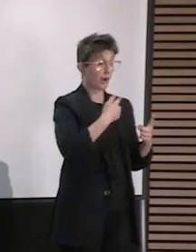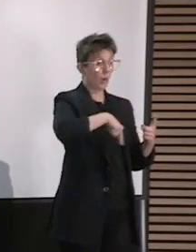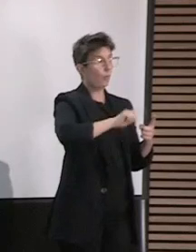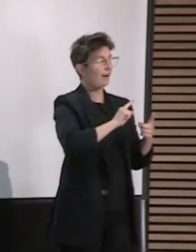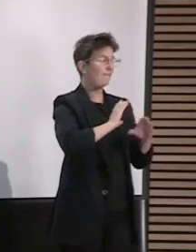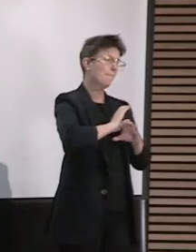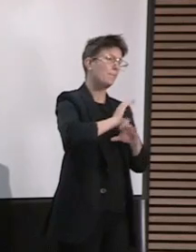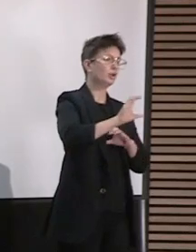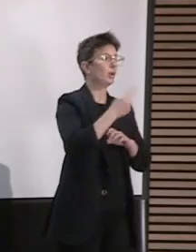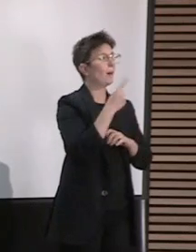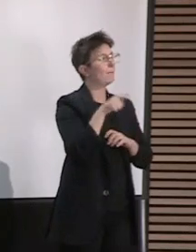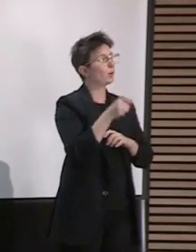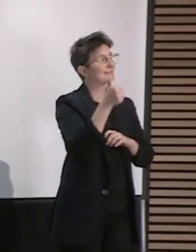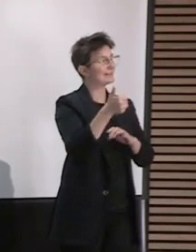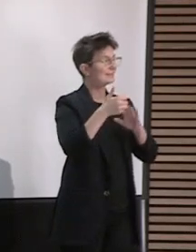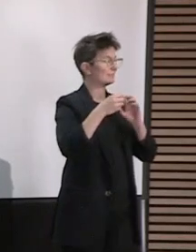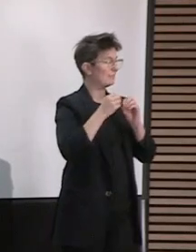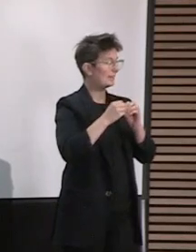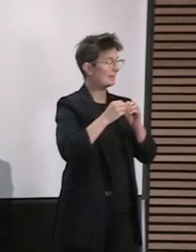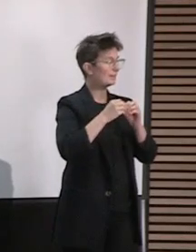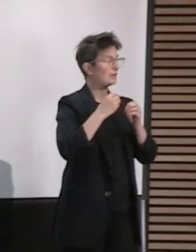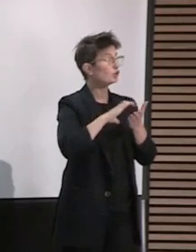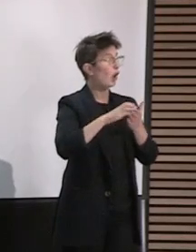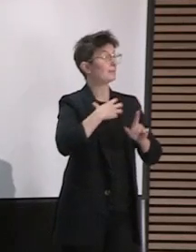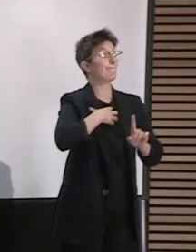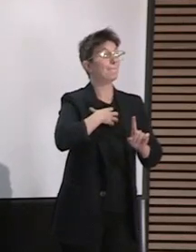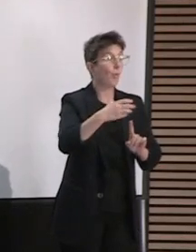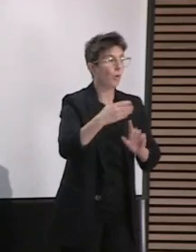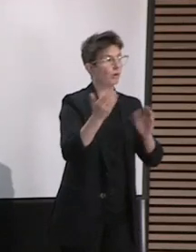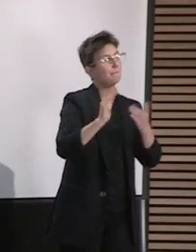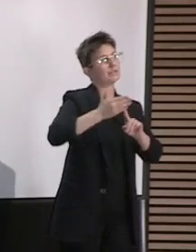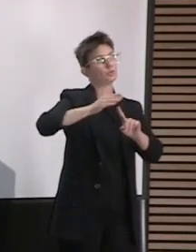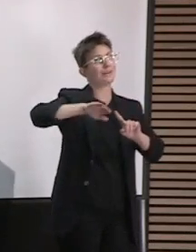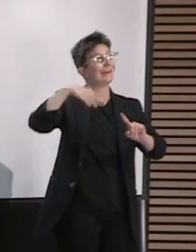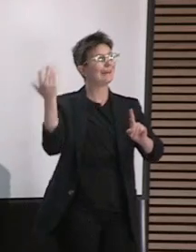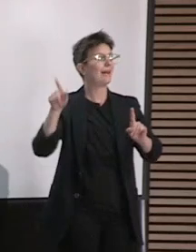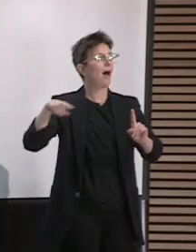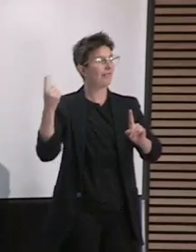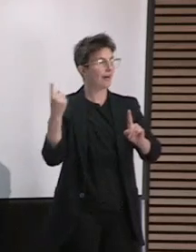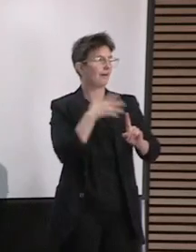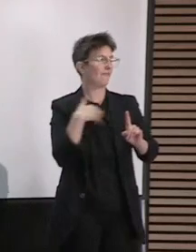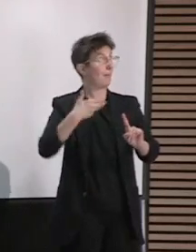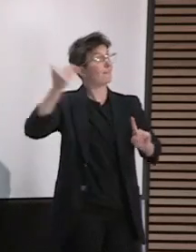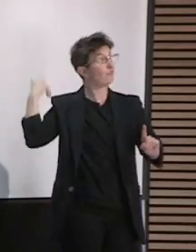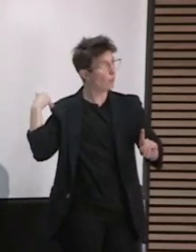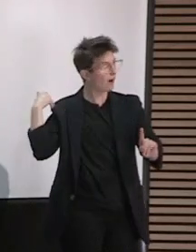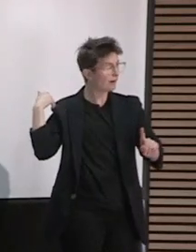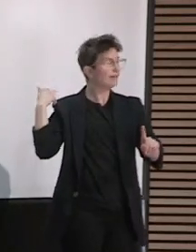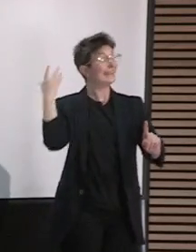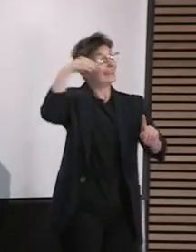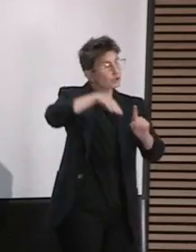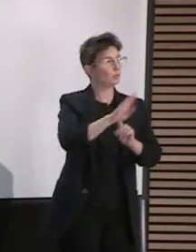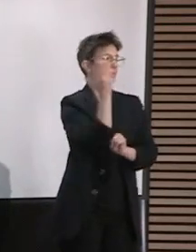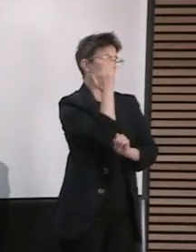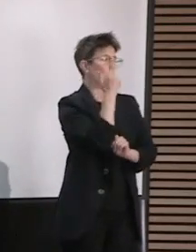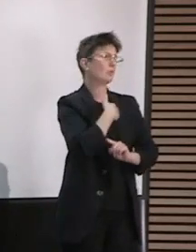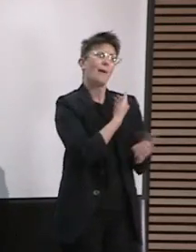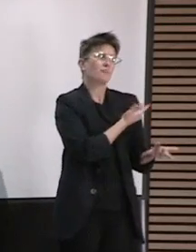rau Tuhinga o mua. Ko te mea